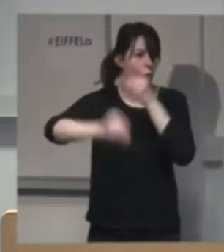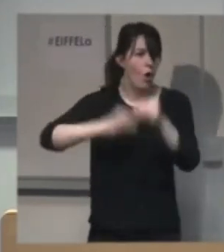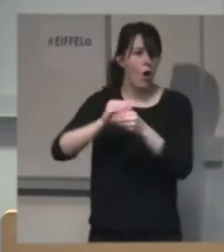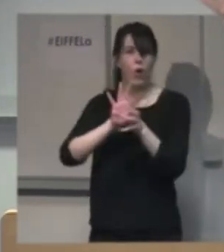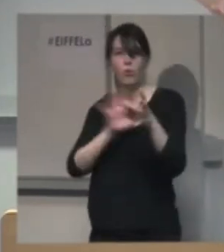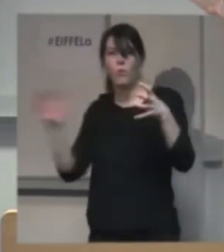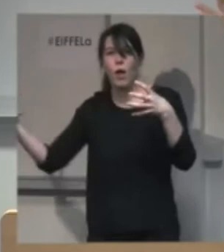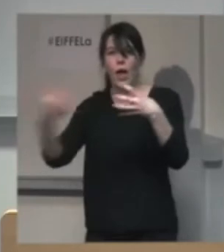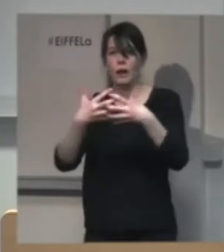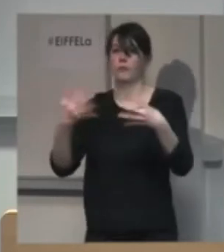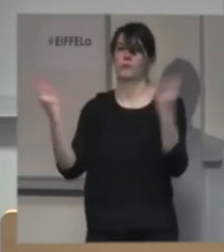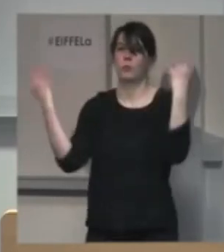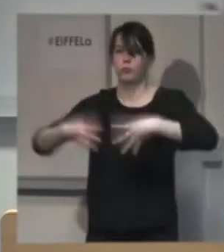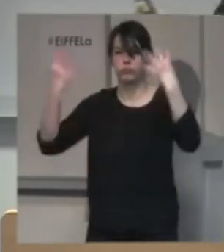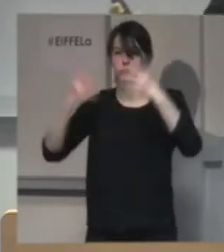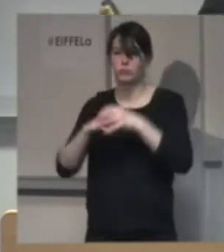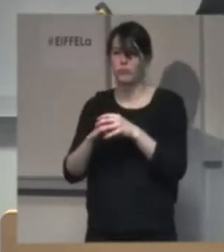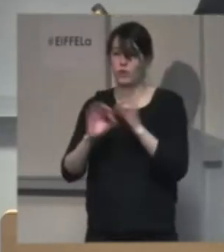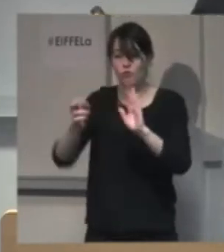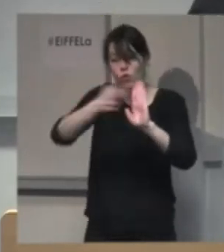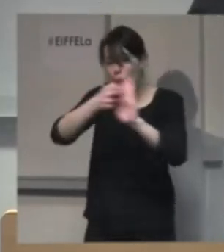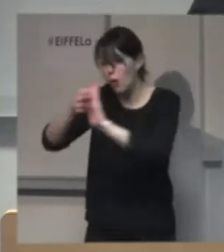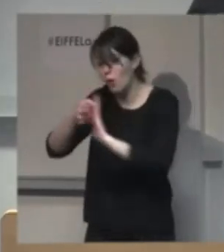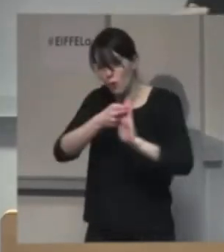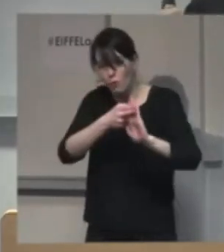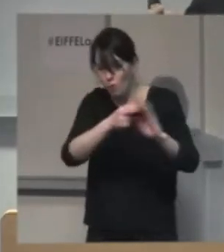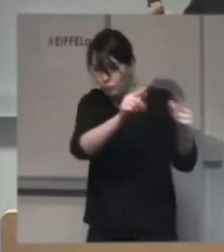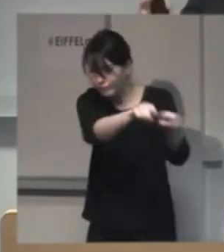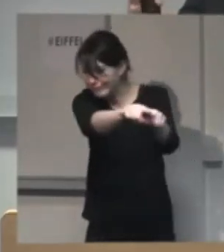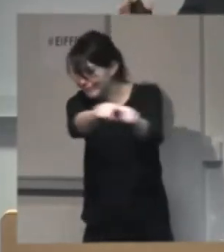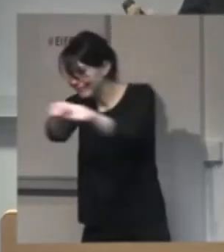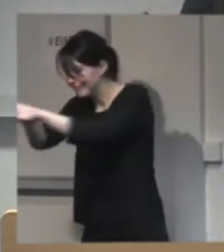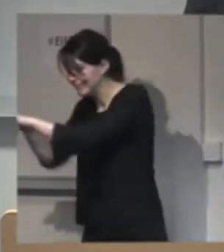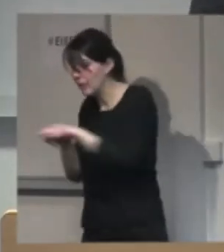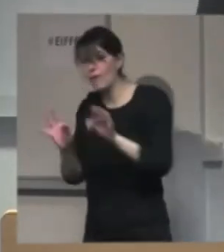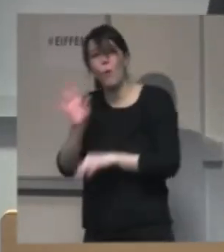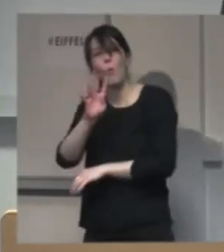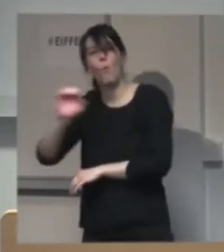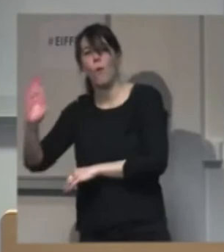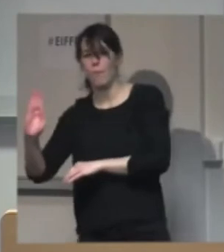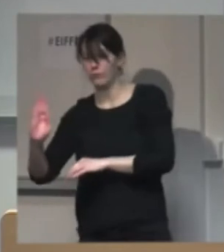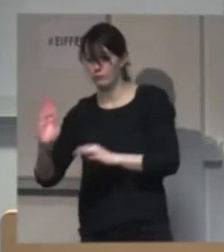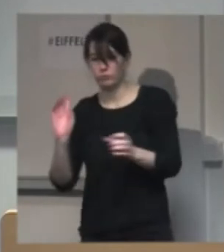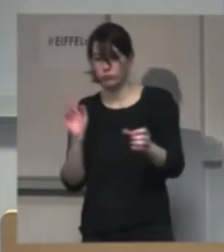qui fait des standards pour que le Web marche partout. Certains d'entre vous ont peut-être entendu parler du HTML.